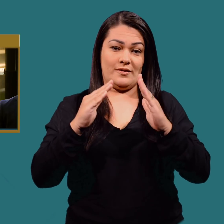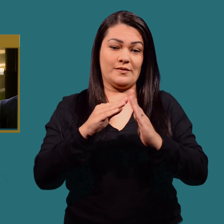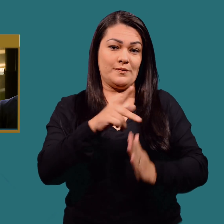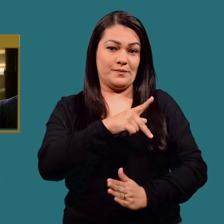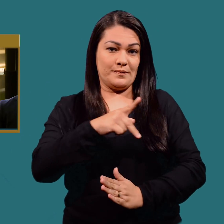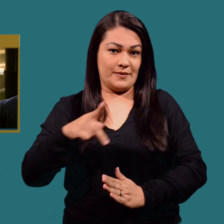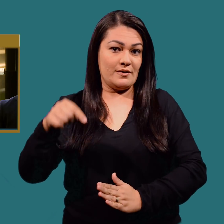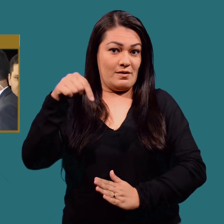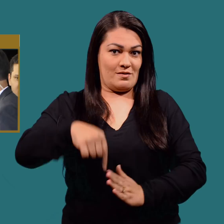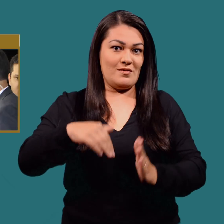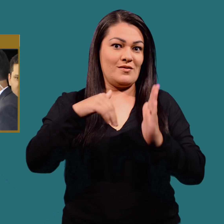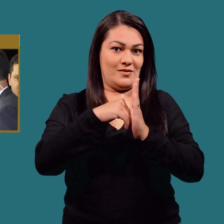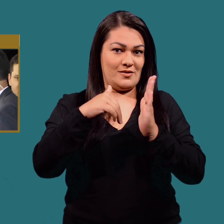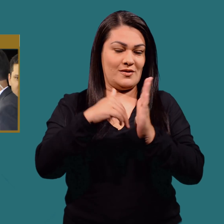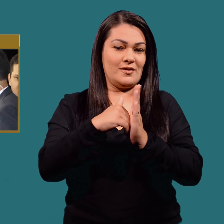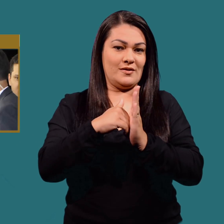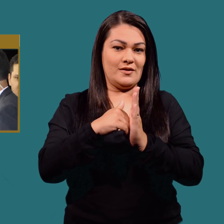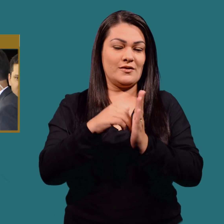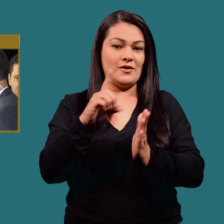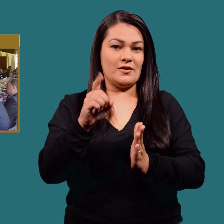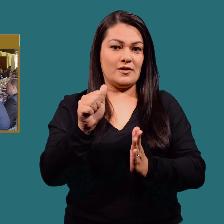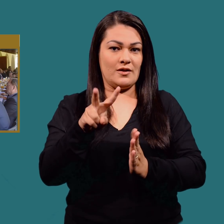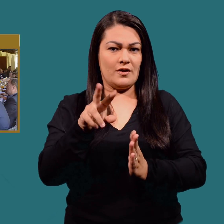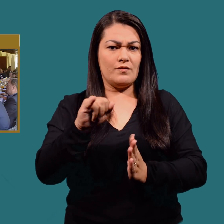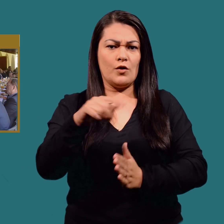com o presidente Bolsonaro e governadores de vários estados.